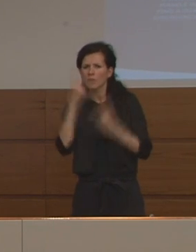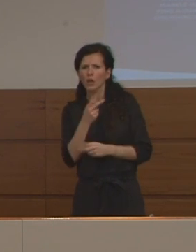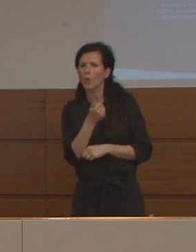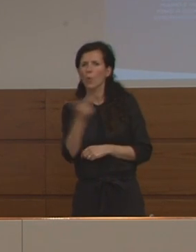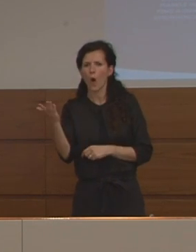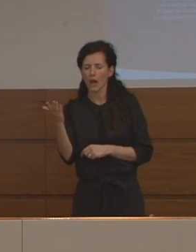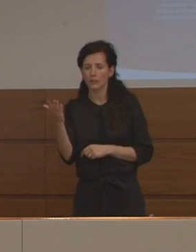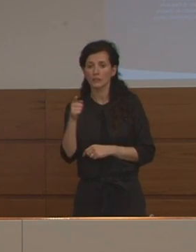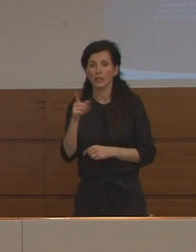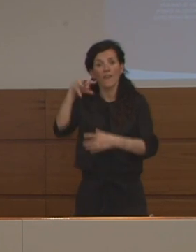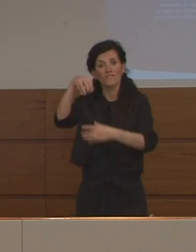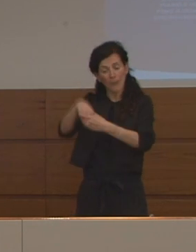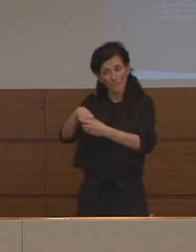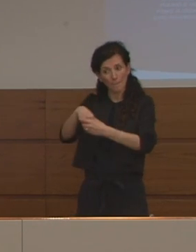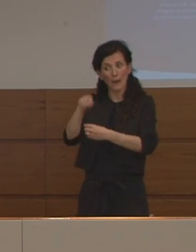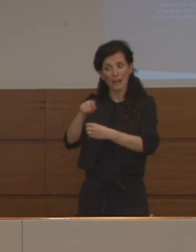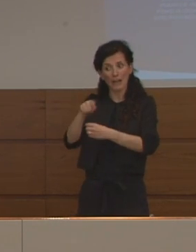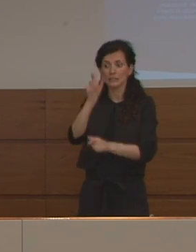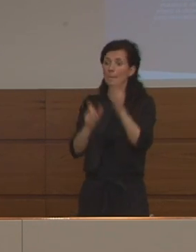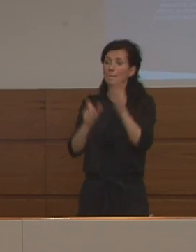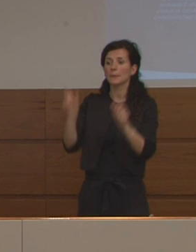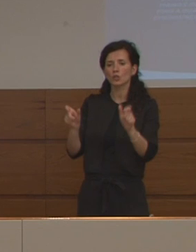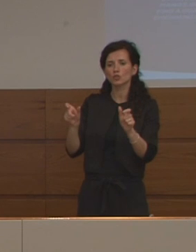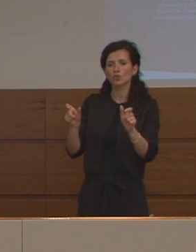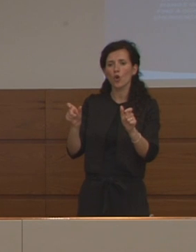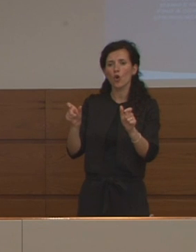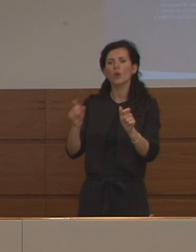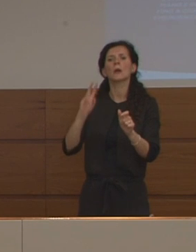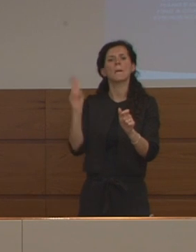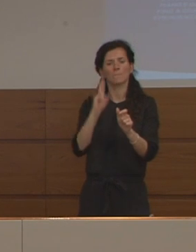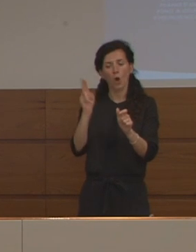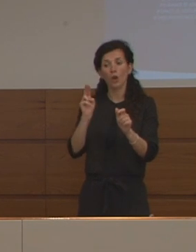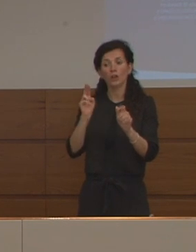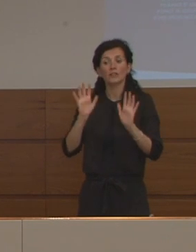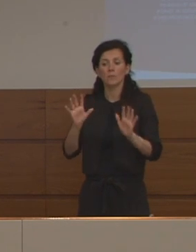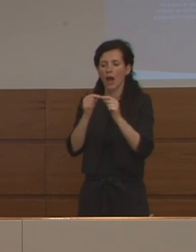purtroppo sono morte e a cui non è stato fatto il tampone? Mi riferisco per